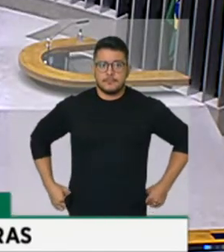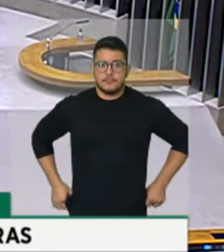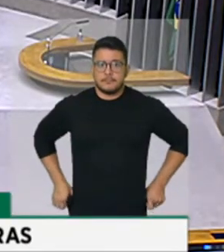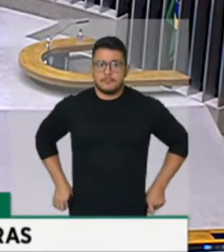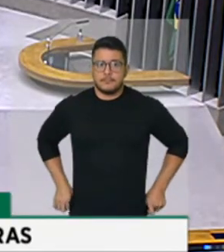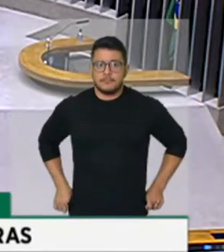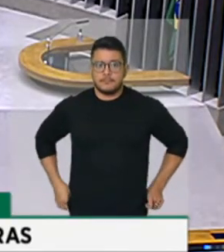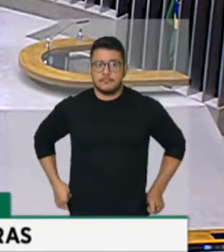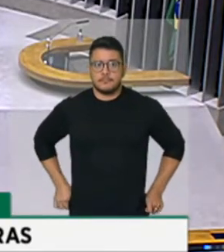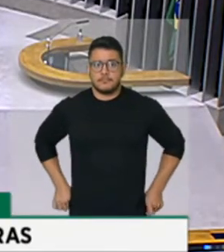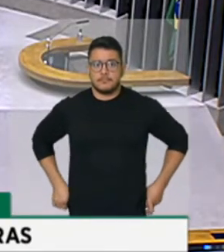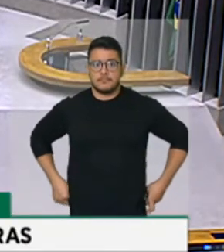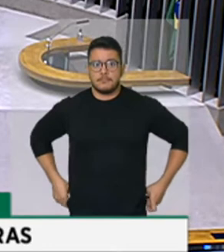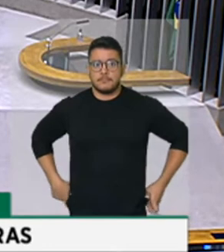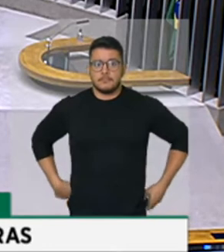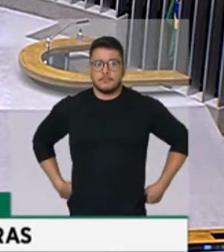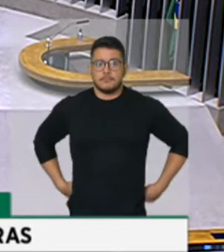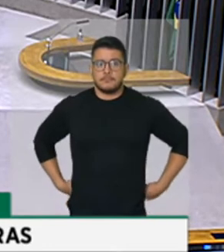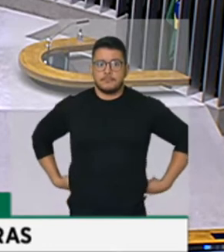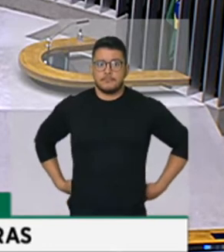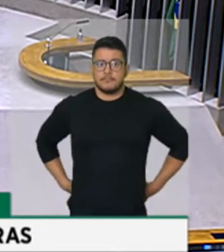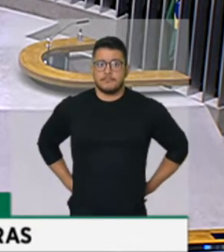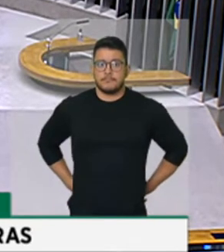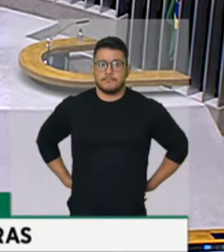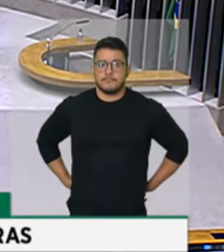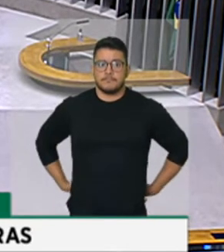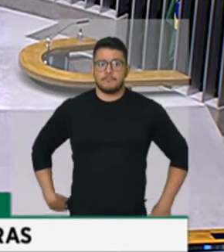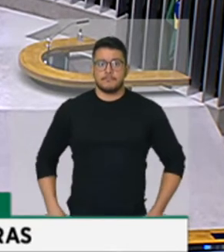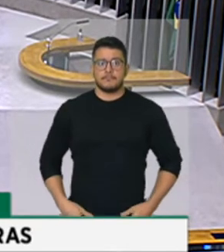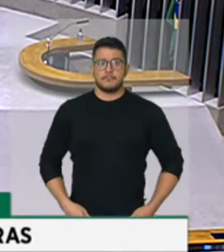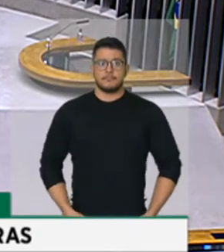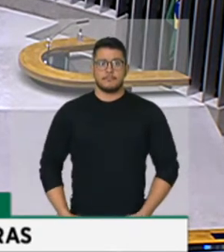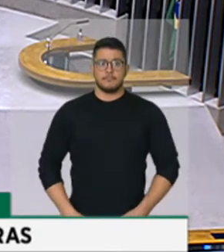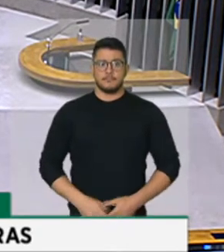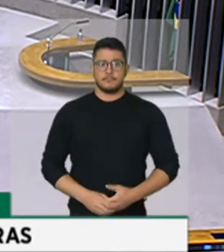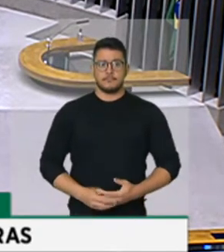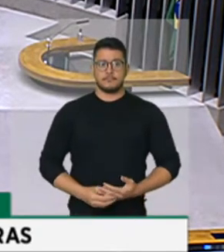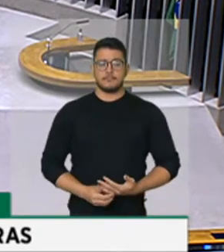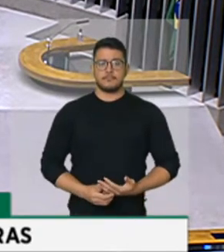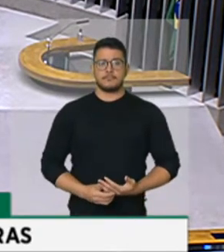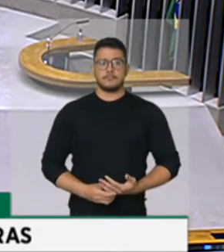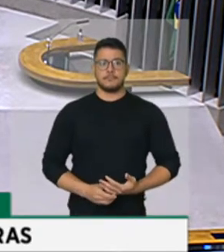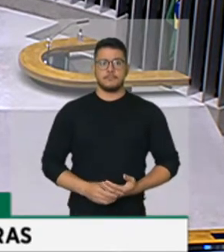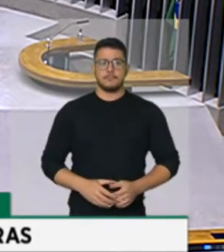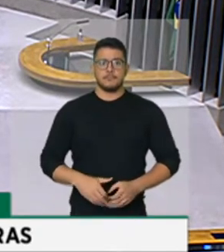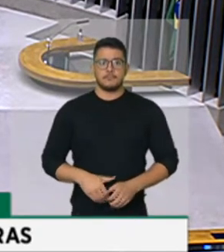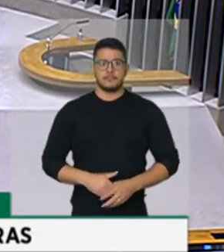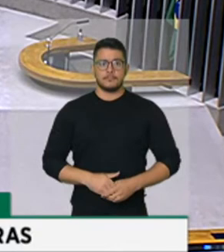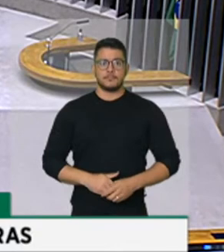SIM, SENHOR PRESIDENTE. -- [PRESIDENTE]: EM 3 MINUTOS, NÓS ENCERRAREMOS A VOTAÇÃO.